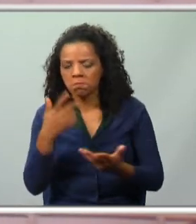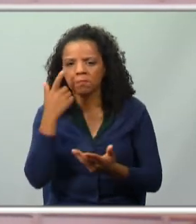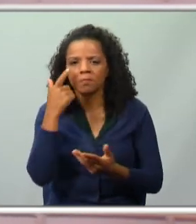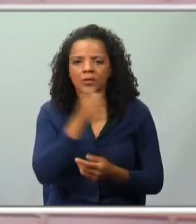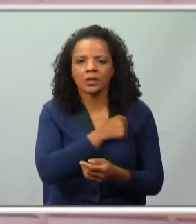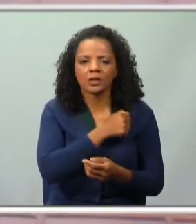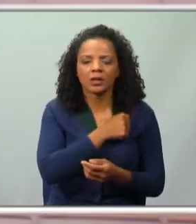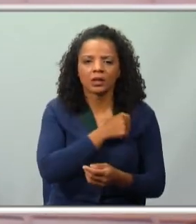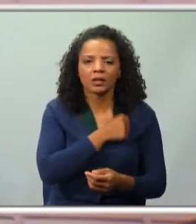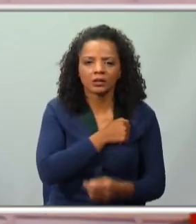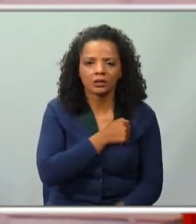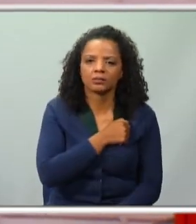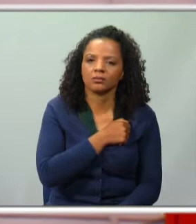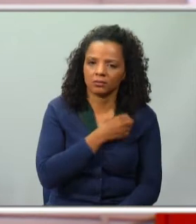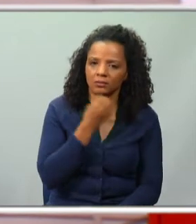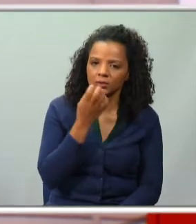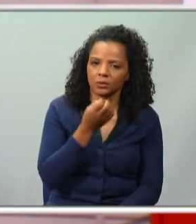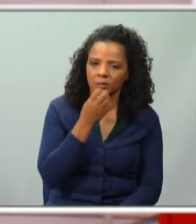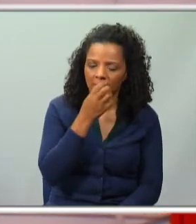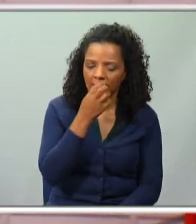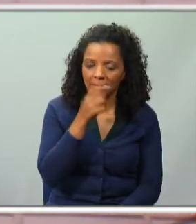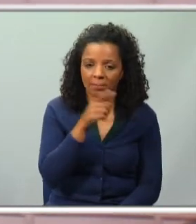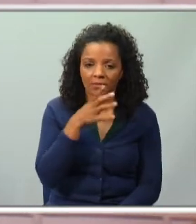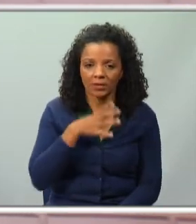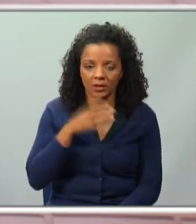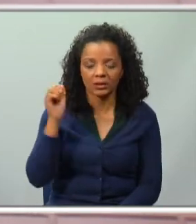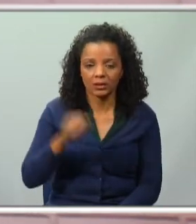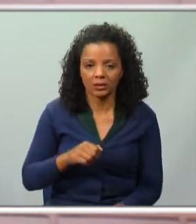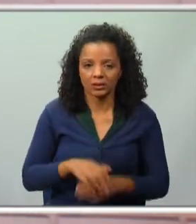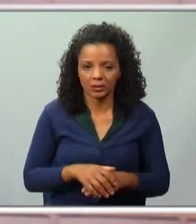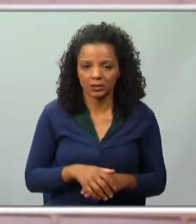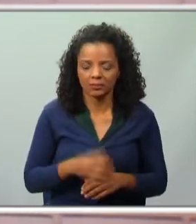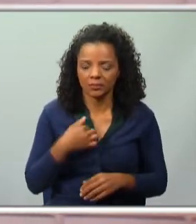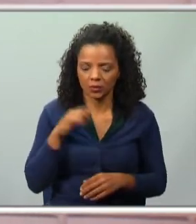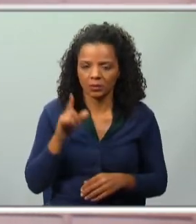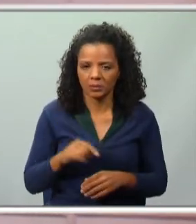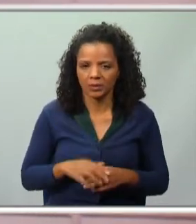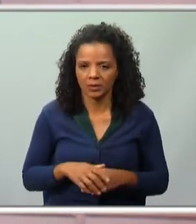das vossas opções muito bem Vocês dizem que sim e saber uma coisa eu também E é 你的選擇非常好 你說是的，我也知道一件事